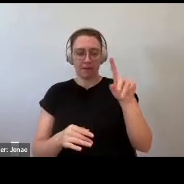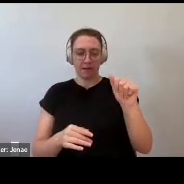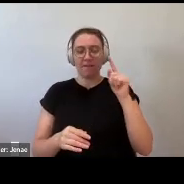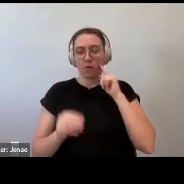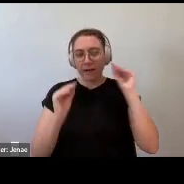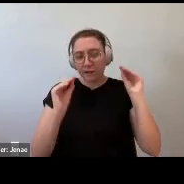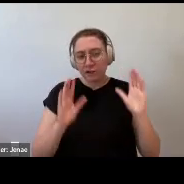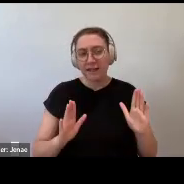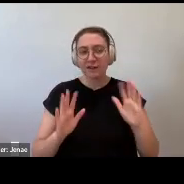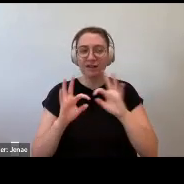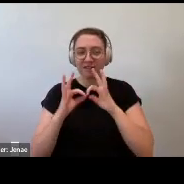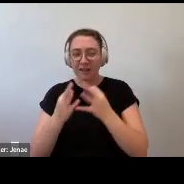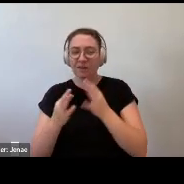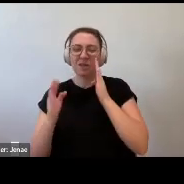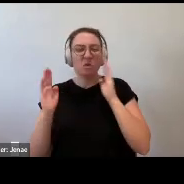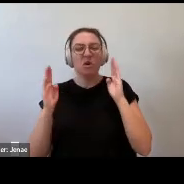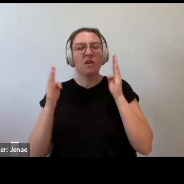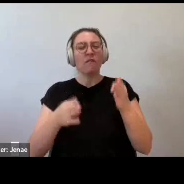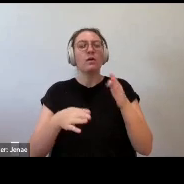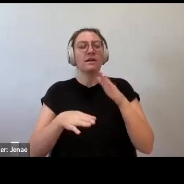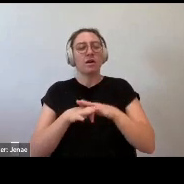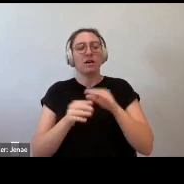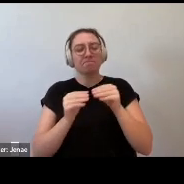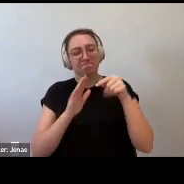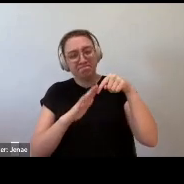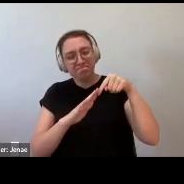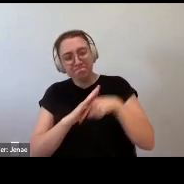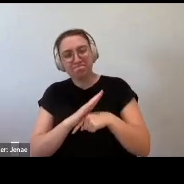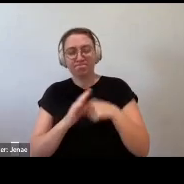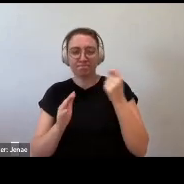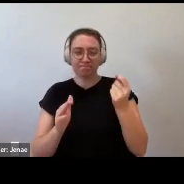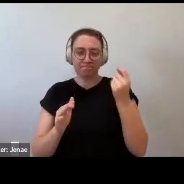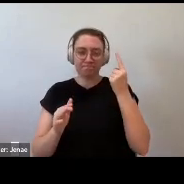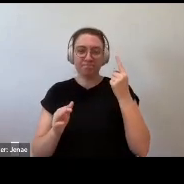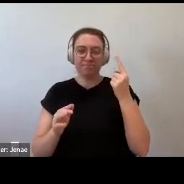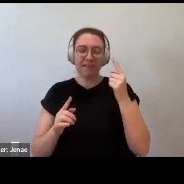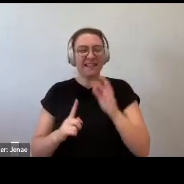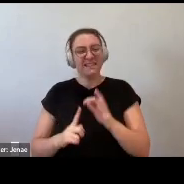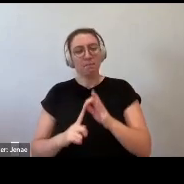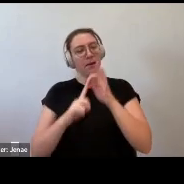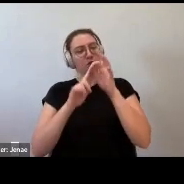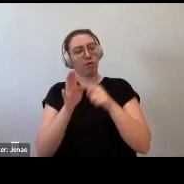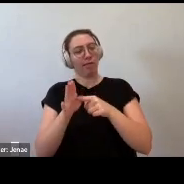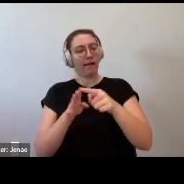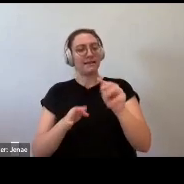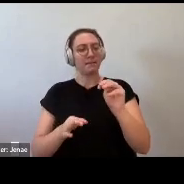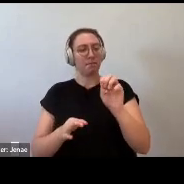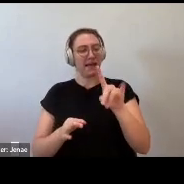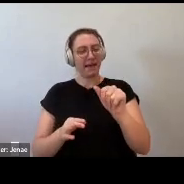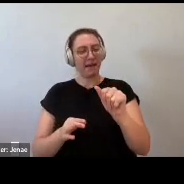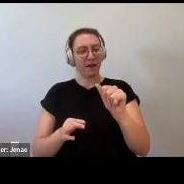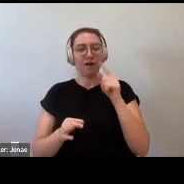nos centraremos en profundizar nuestra comprensión de los medios especializados para estudiantes, como